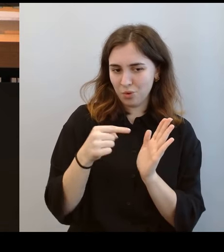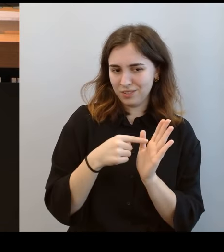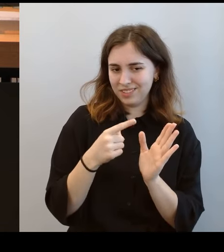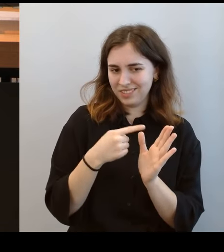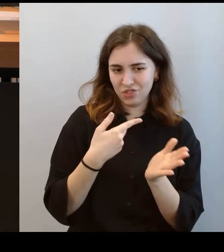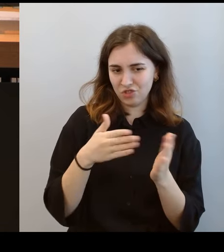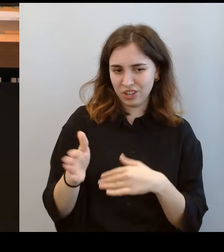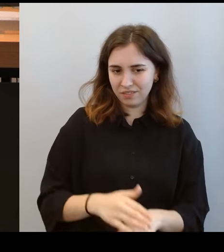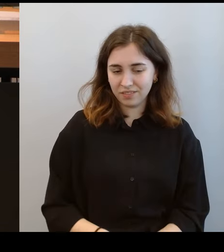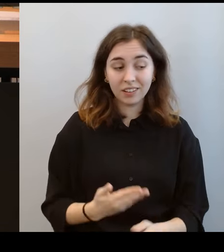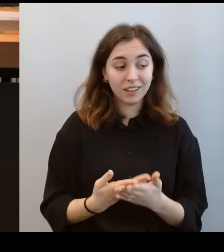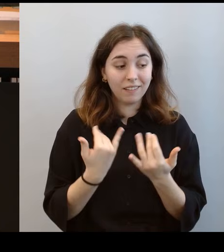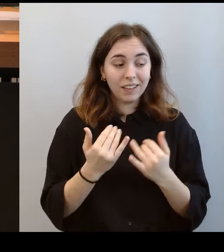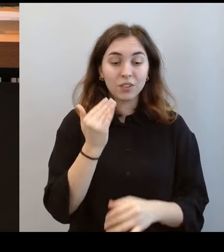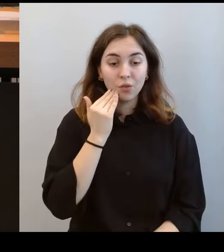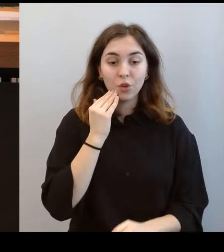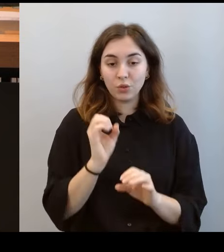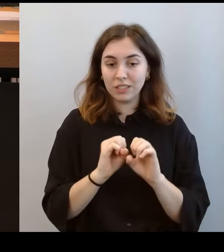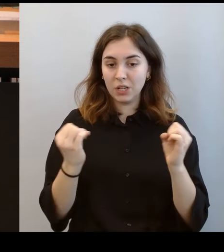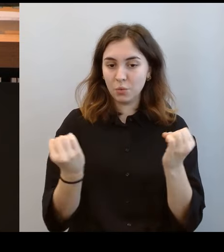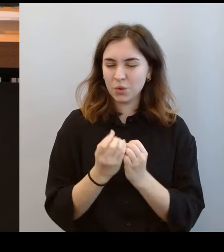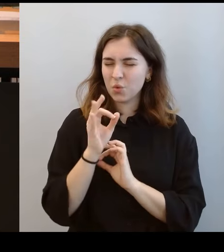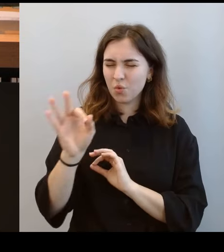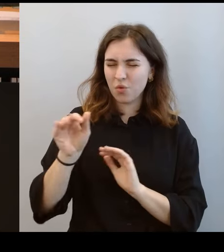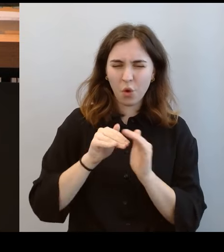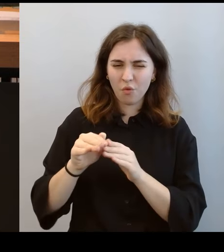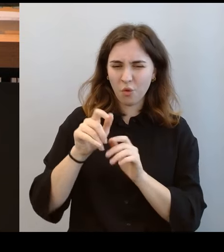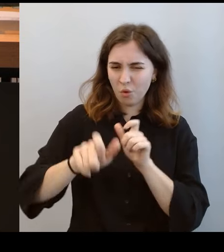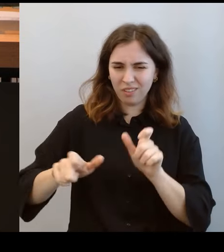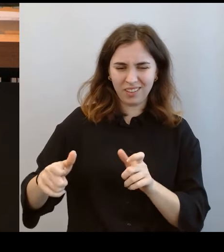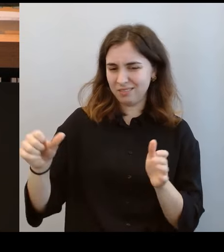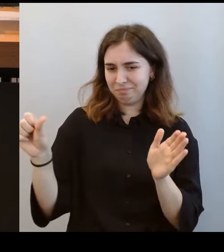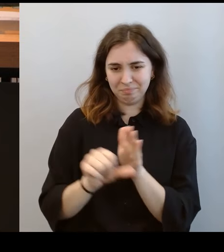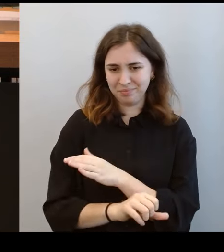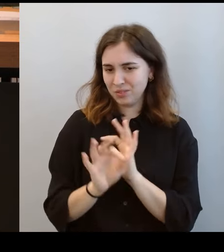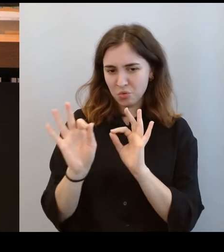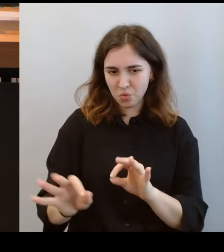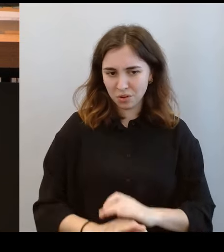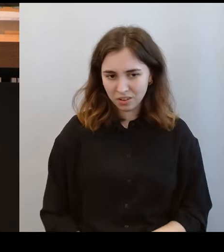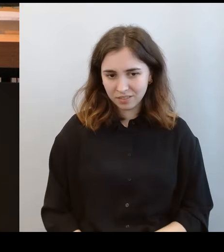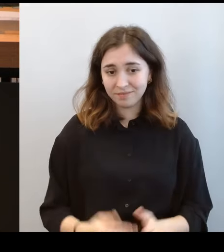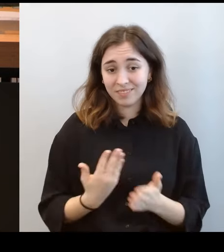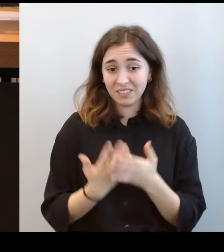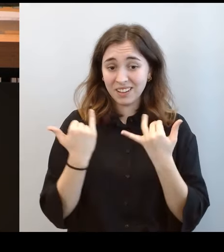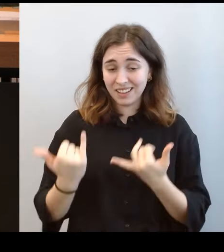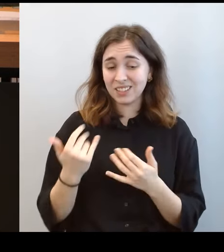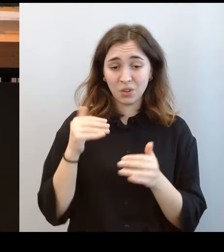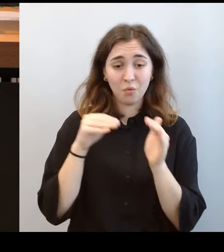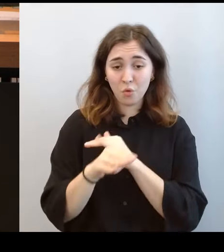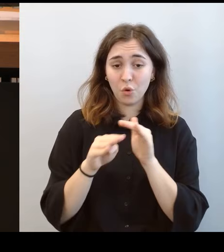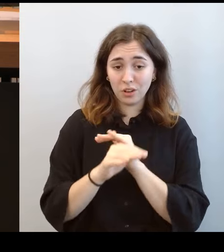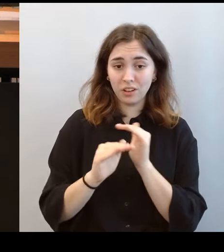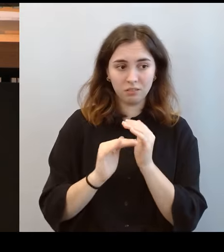nicht gut ist. Es ist in der gegenwärtigen Flüchtlingswelle gelungen, die massenhafte Schließung von Turnhallen zur Unterbringung von